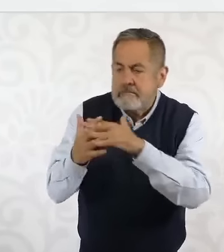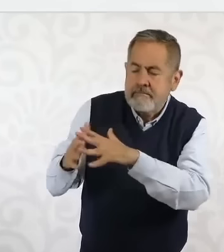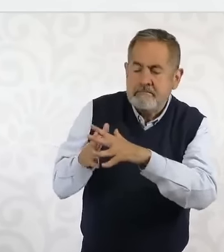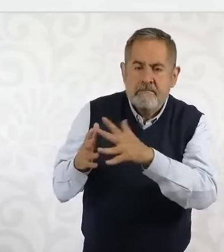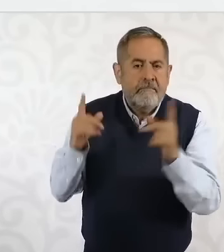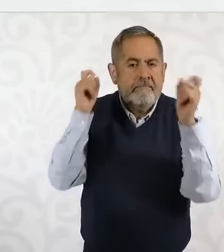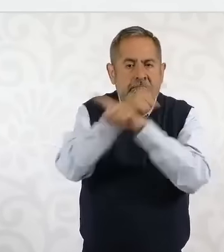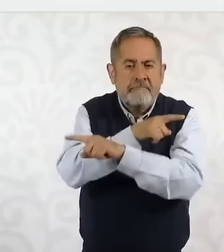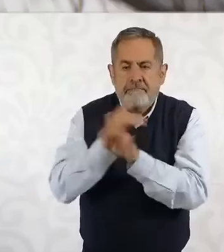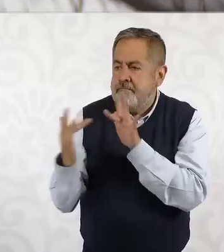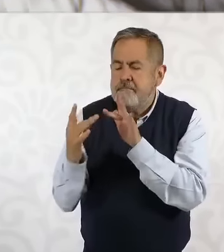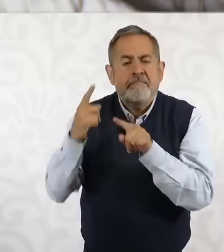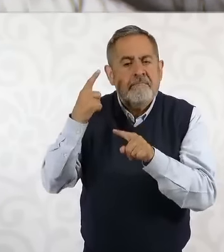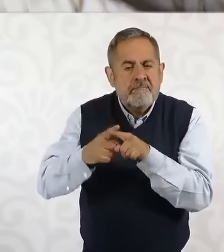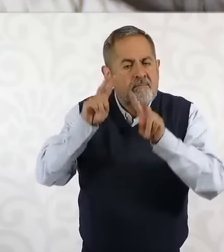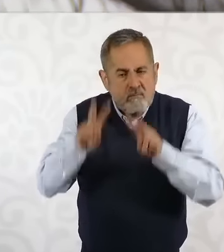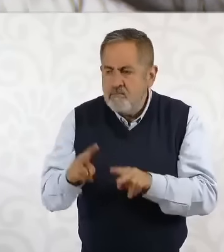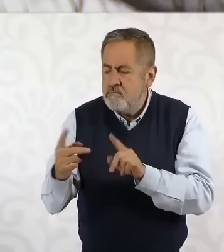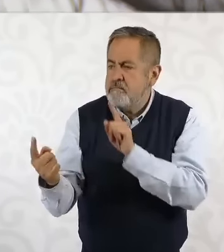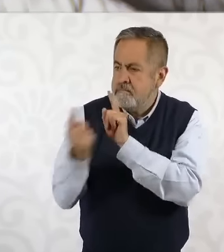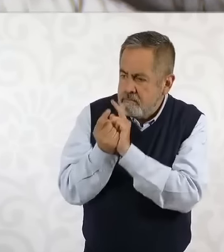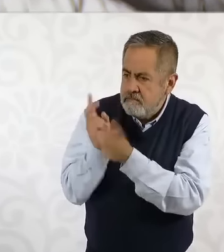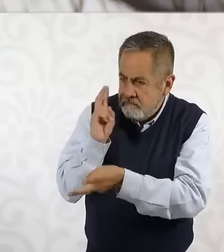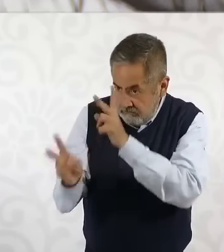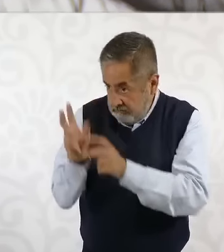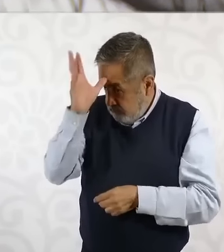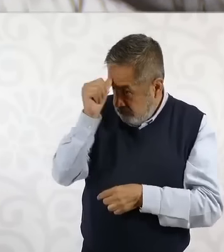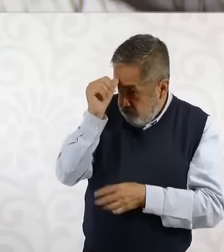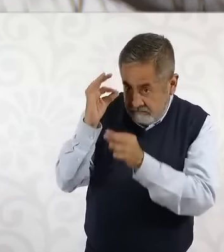no tienes un interlocutor con quien estar haciendo el saneamiento en la parte alta.